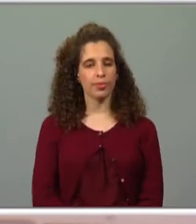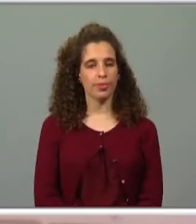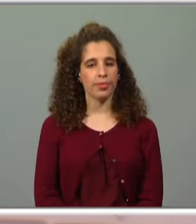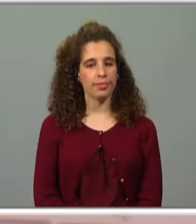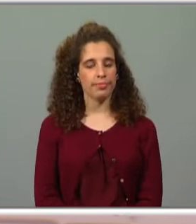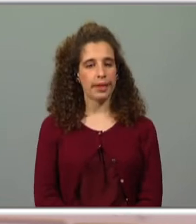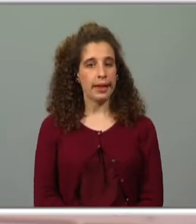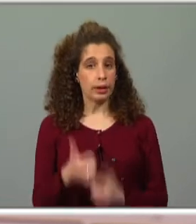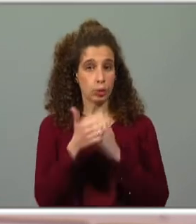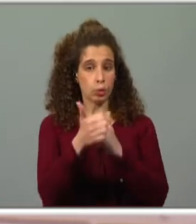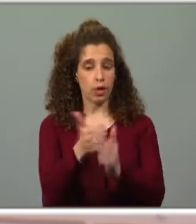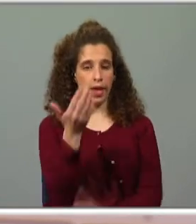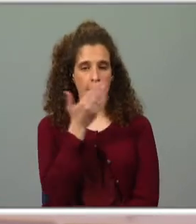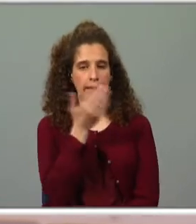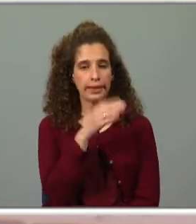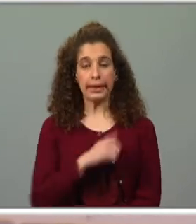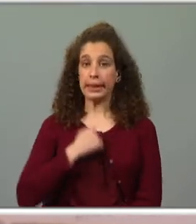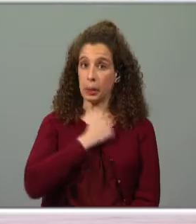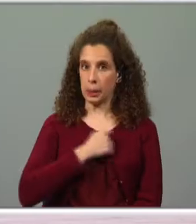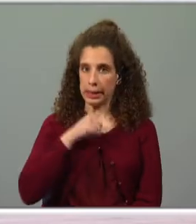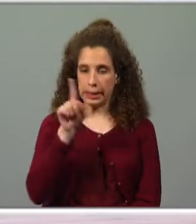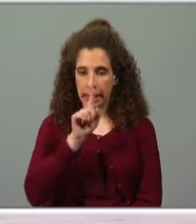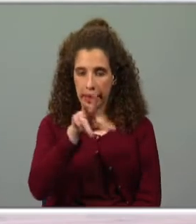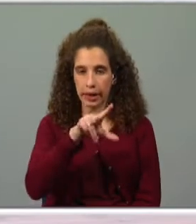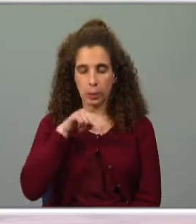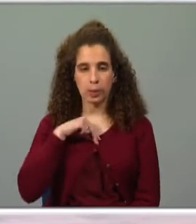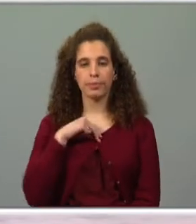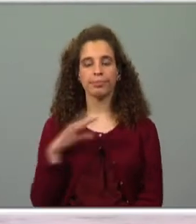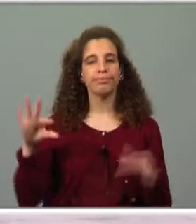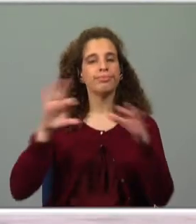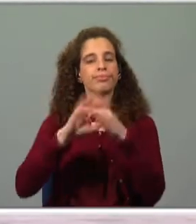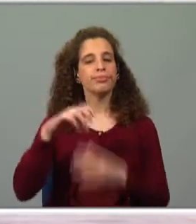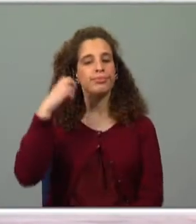acompanha aqui no bloco não se zangar em comigo em termos de aprendizagens 伴隨著這裡的街區不要生氣在學習方面和我在一起